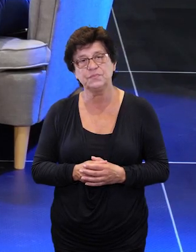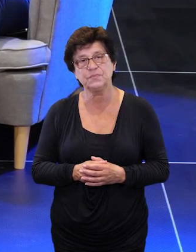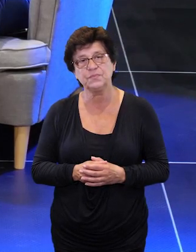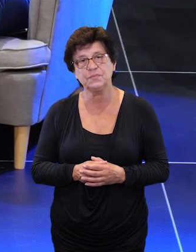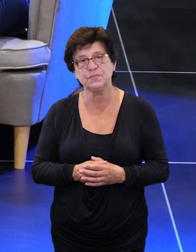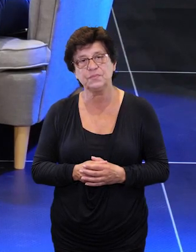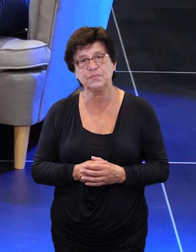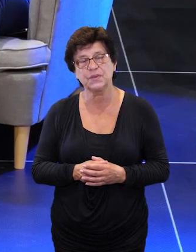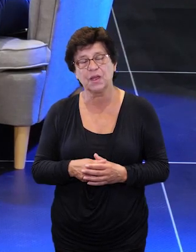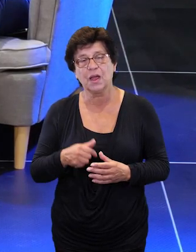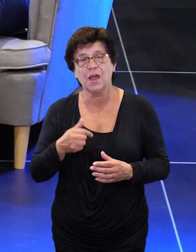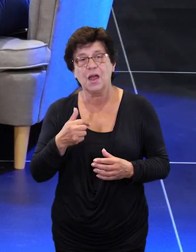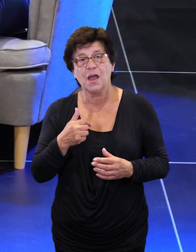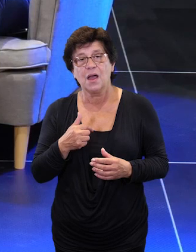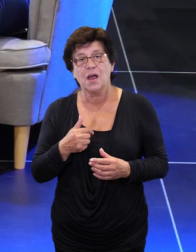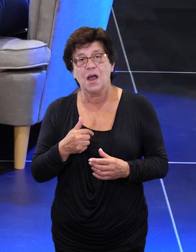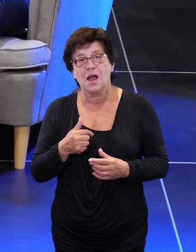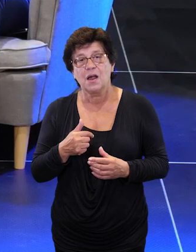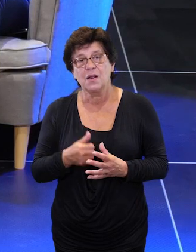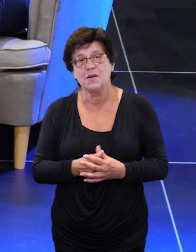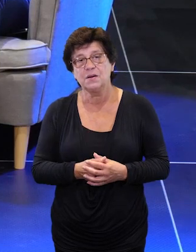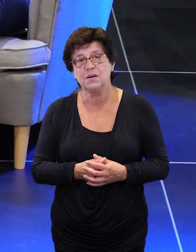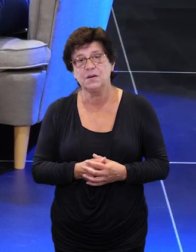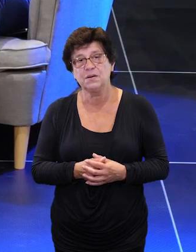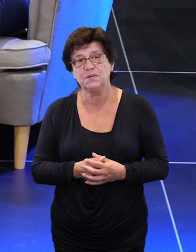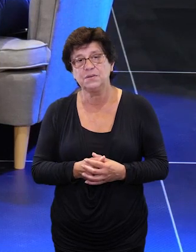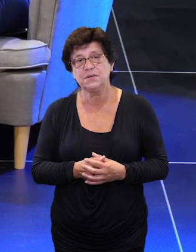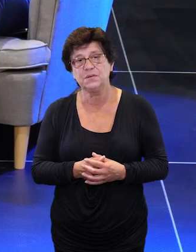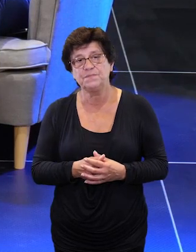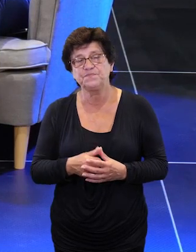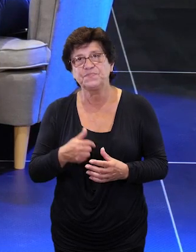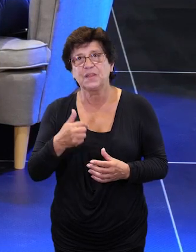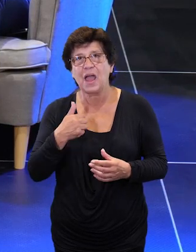od takich po prostu pozorowanych, które niby nas ukierunkowują,